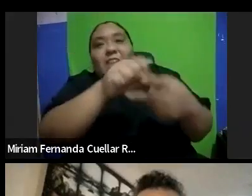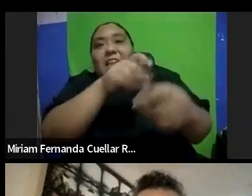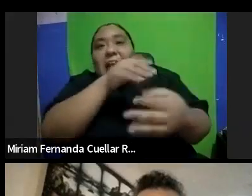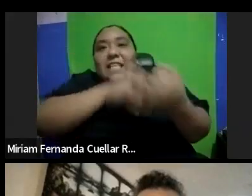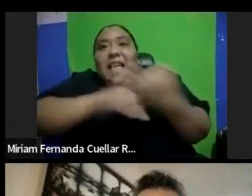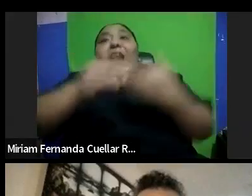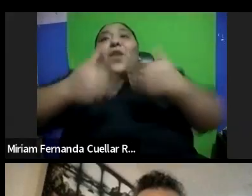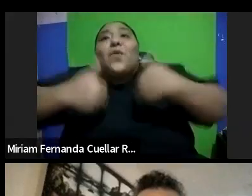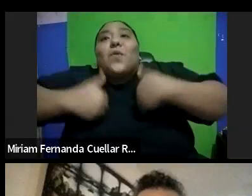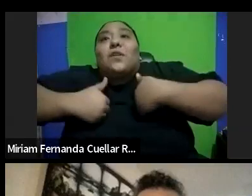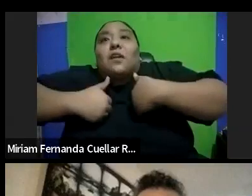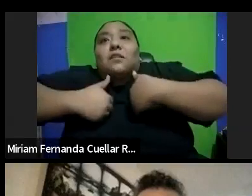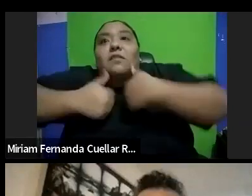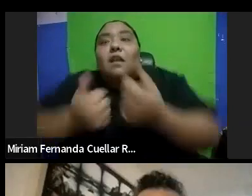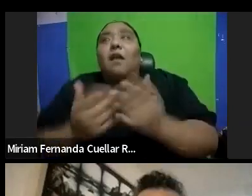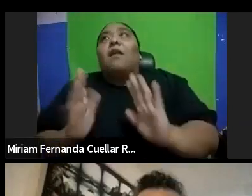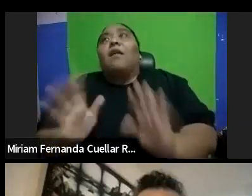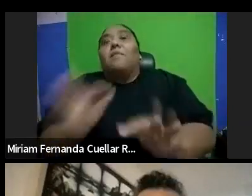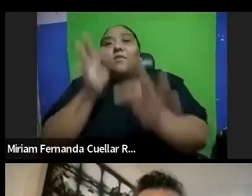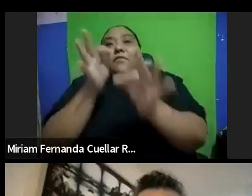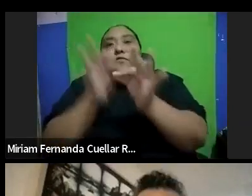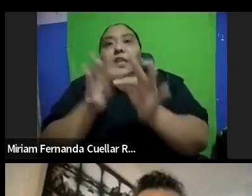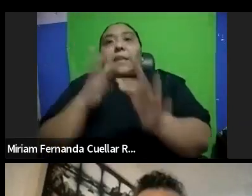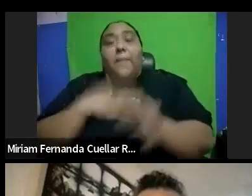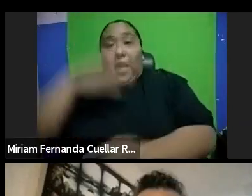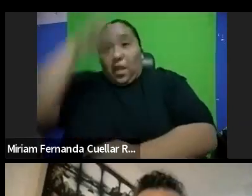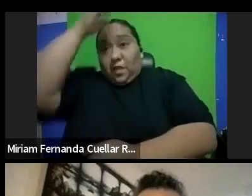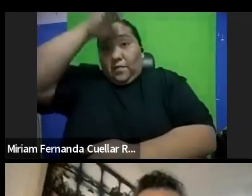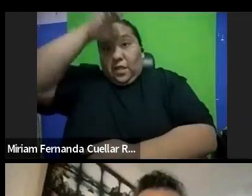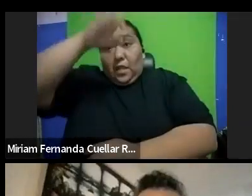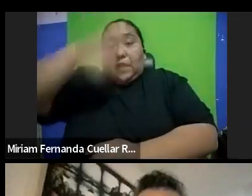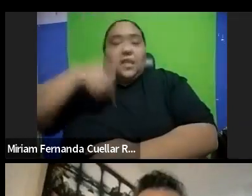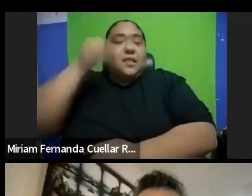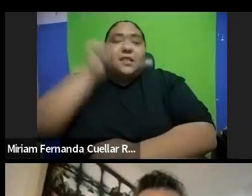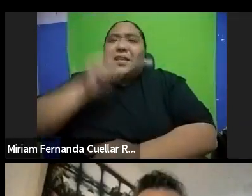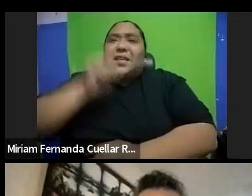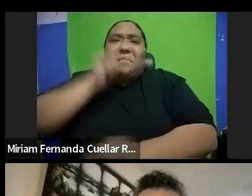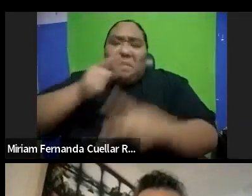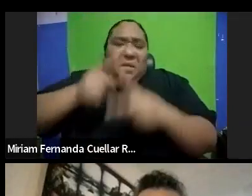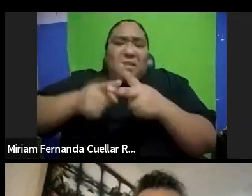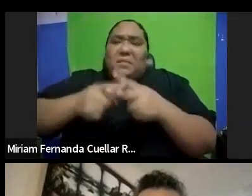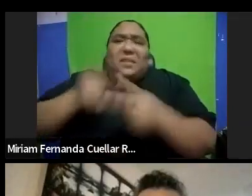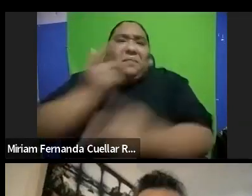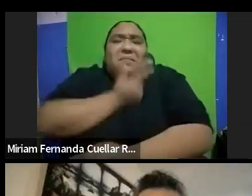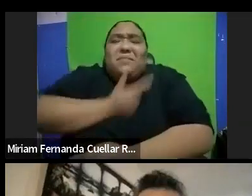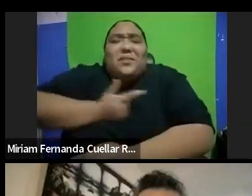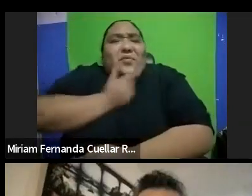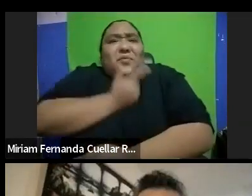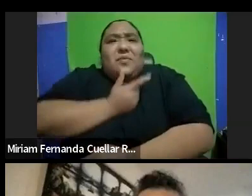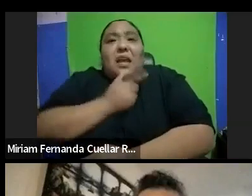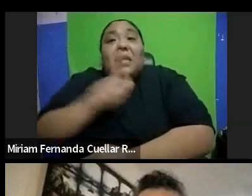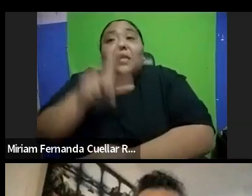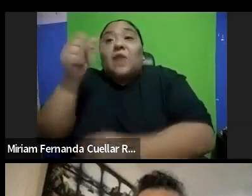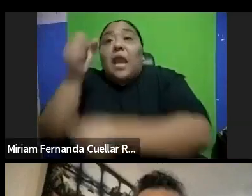en mi experiencia siempre me gustaron me gustaron las matemáticas en me gustaron las matemáticas en la secundaria encontré un libro donde e pude